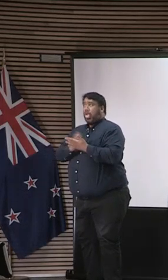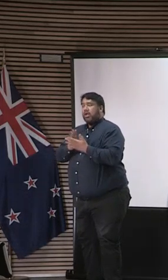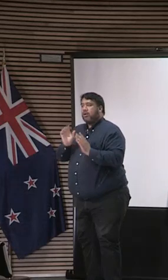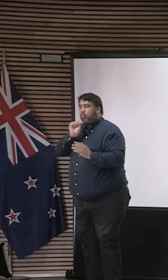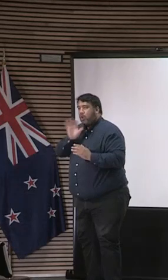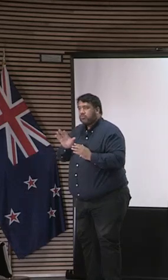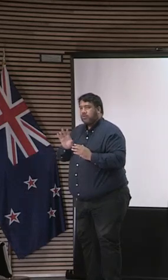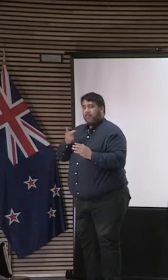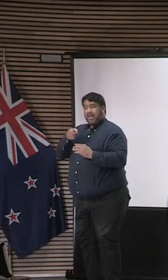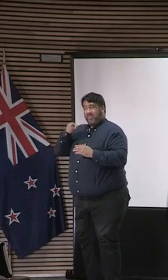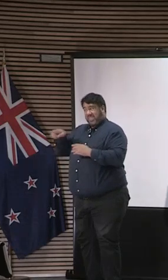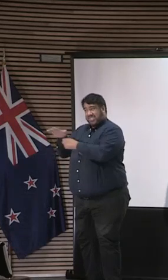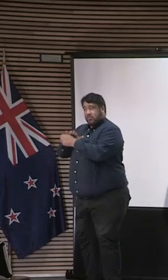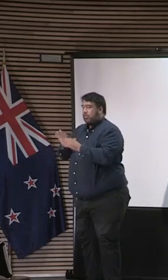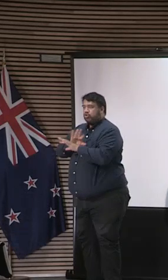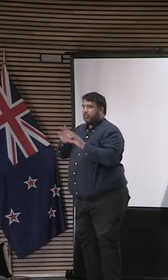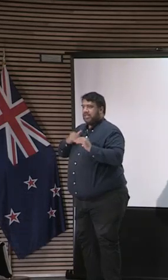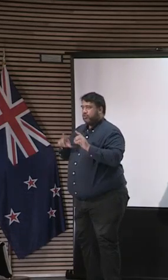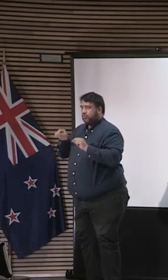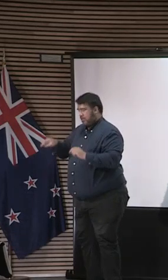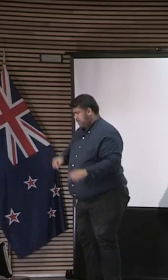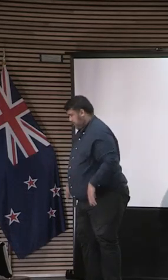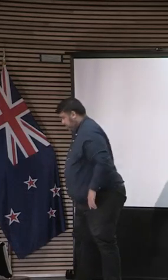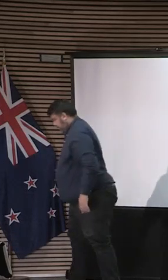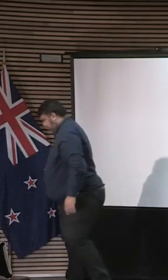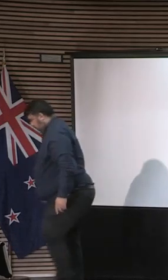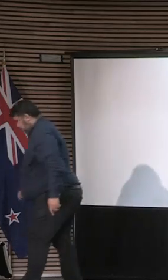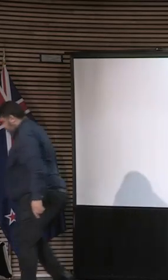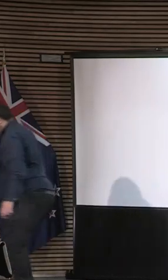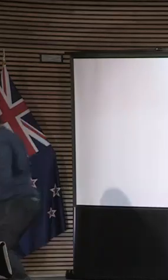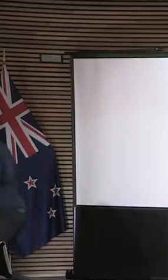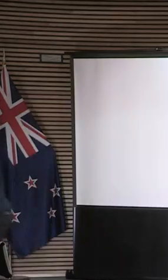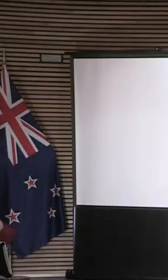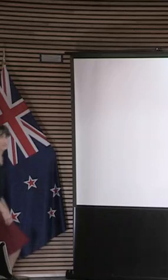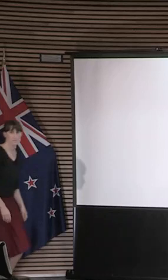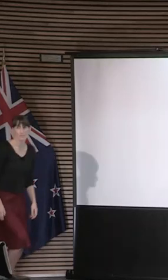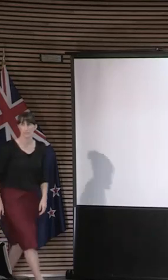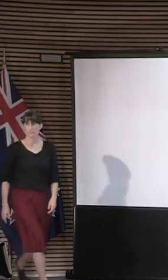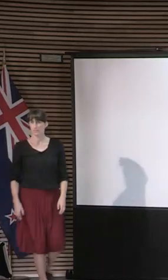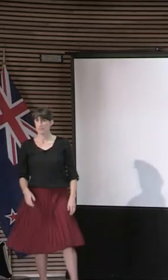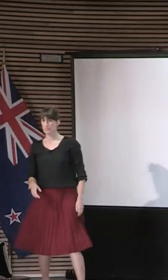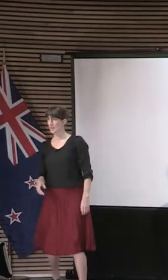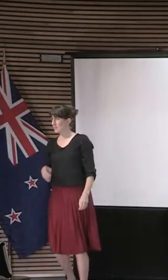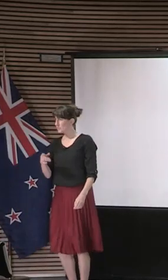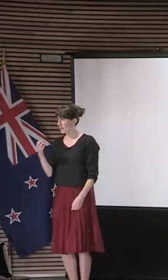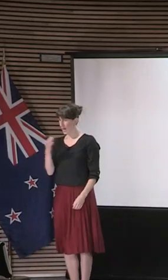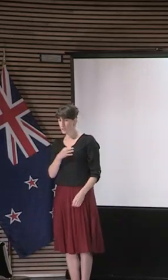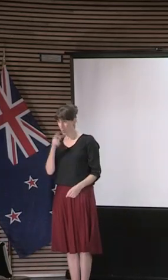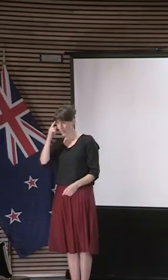minita kia whakatikahia e au mo